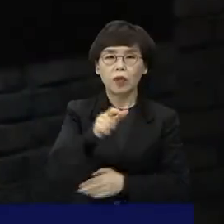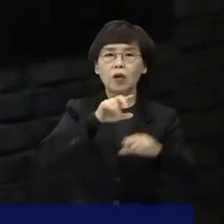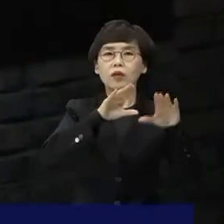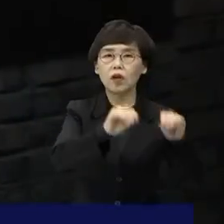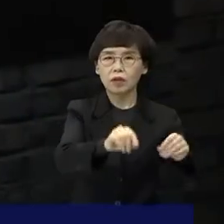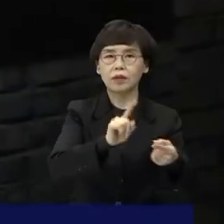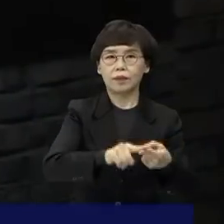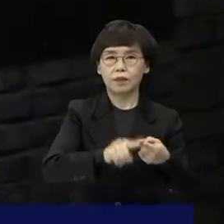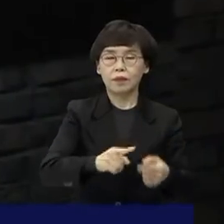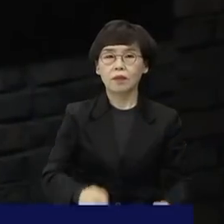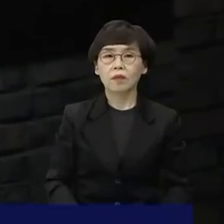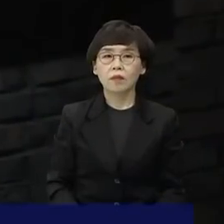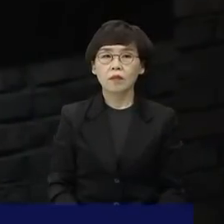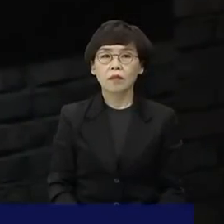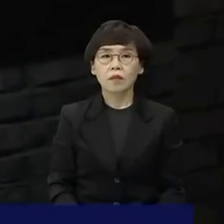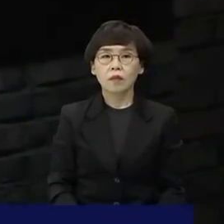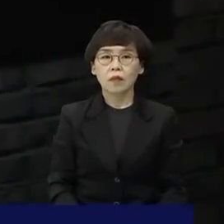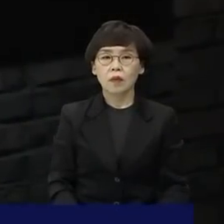동승자를 포함해 인명피해는 없는 것으로 알려졌습니다.